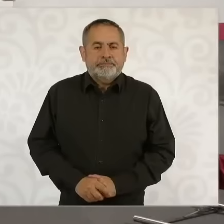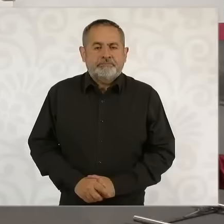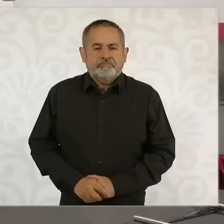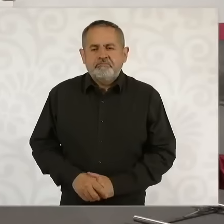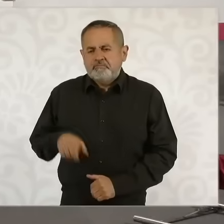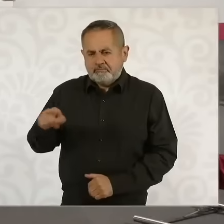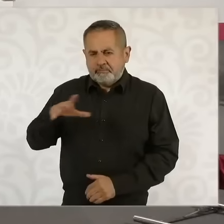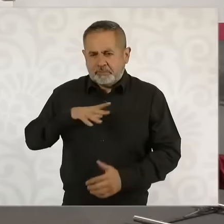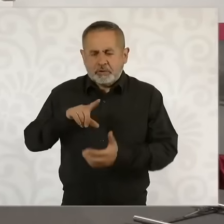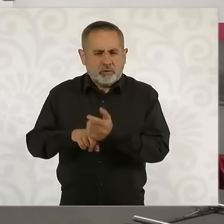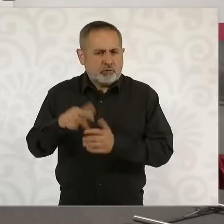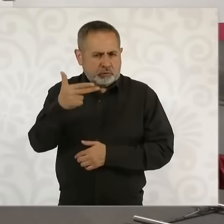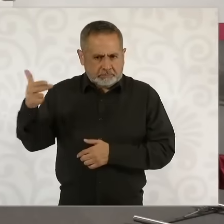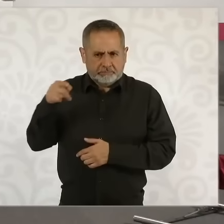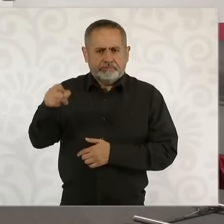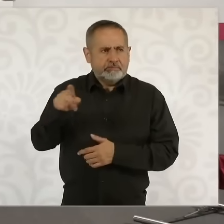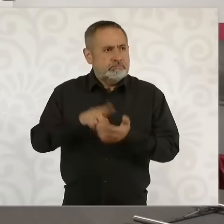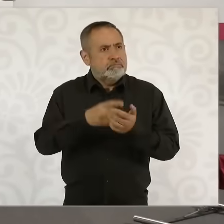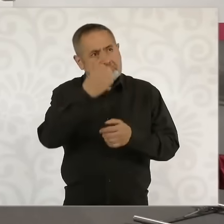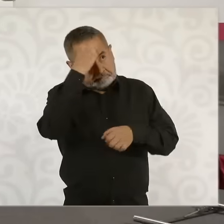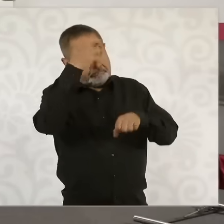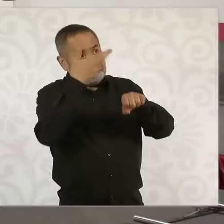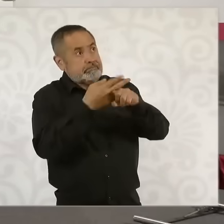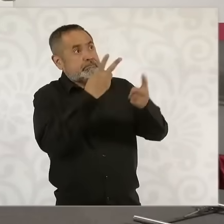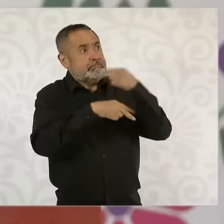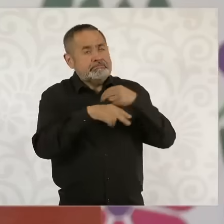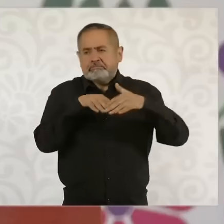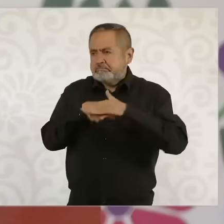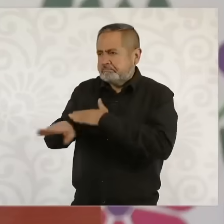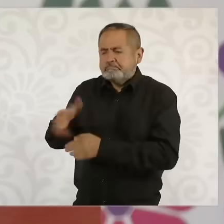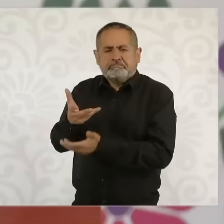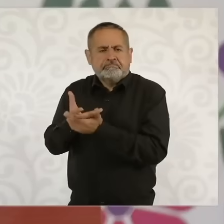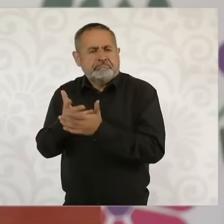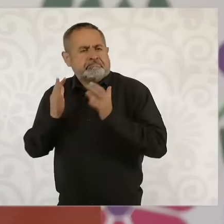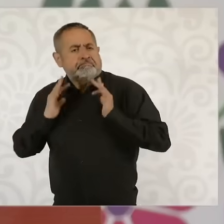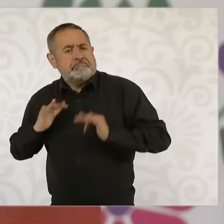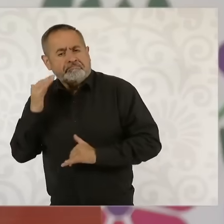como nacional. Eh, precisamente estos hoteles se encuentran junto a las zonas arqueológicas y de